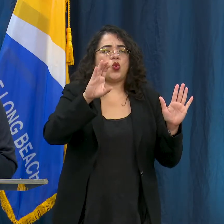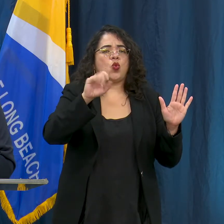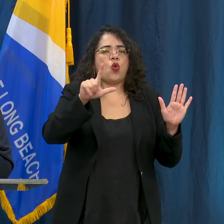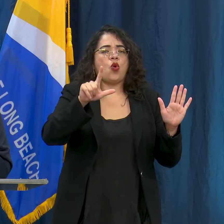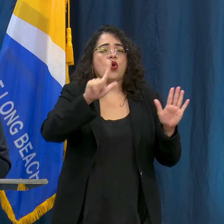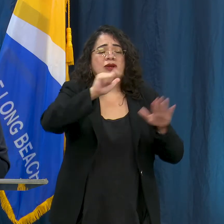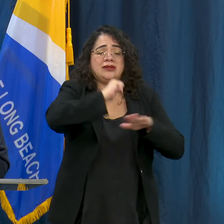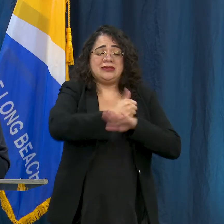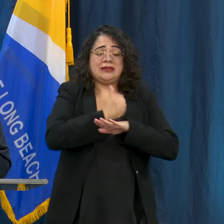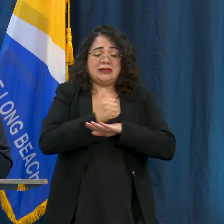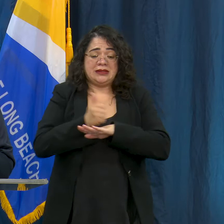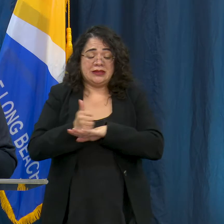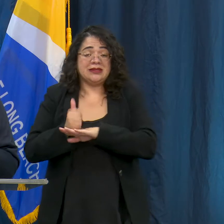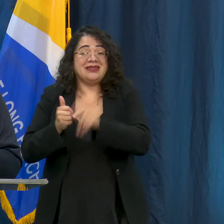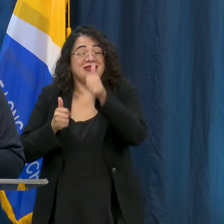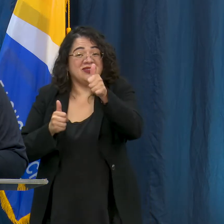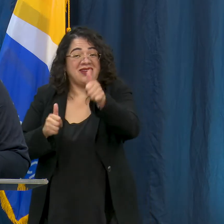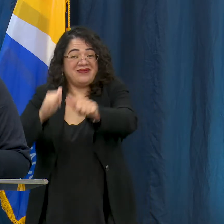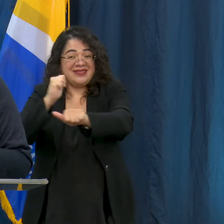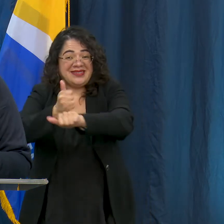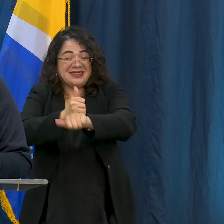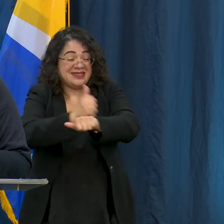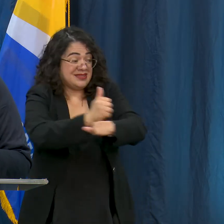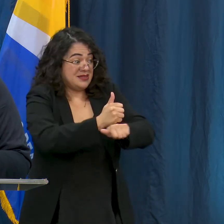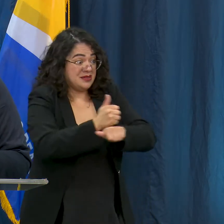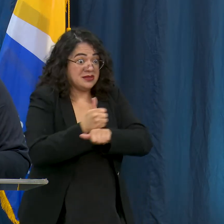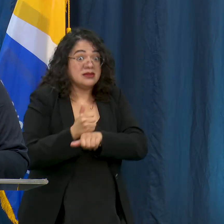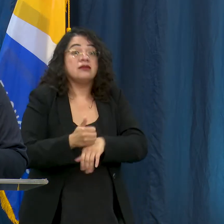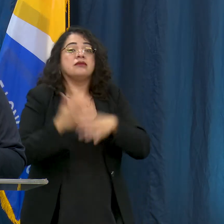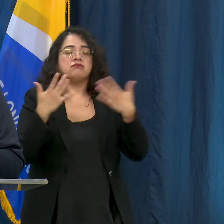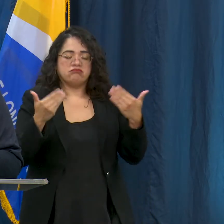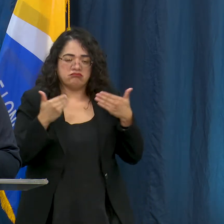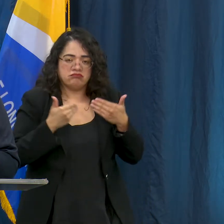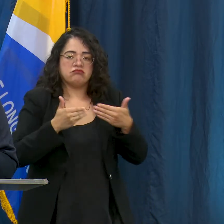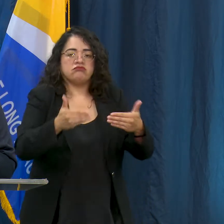público que no más para el público pero también los negocios y sus empleados